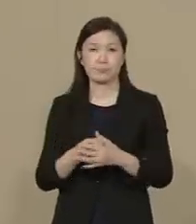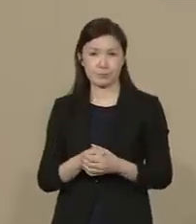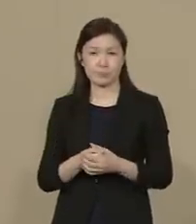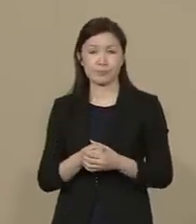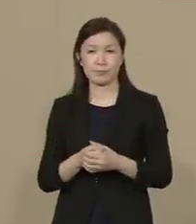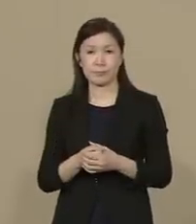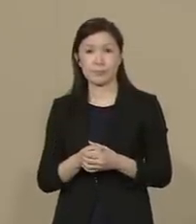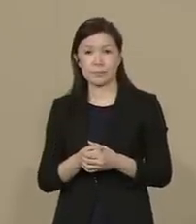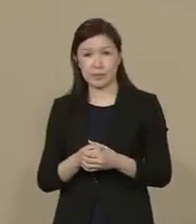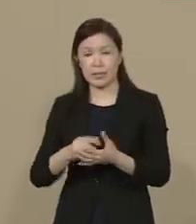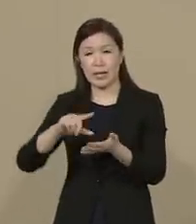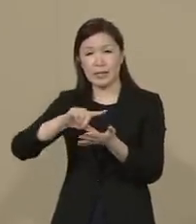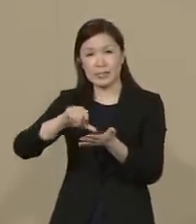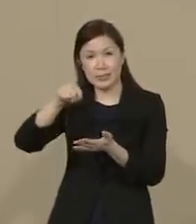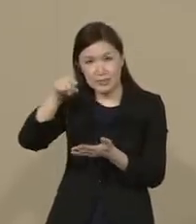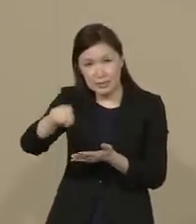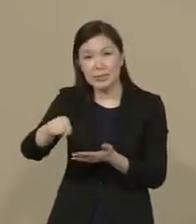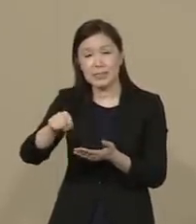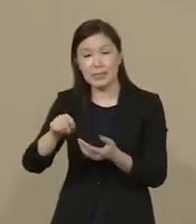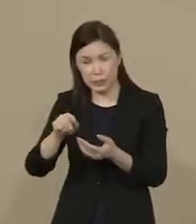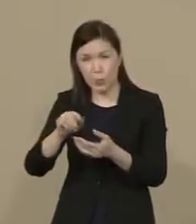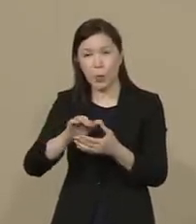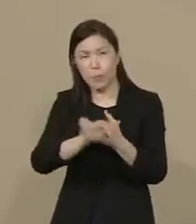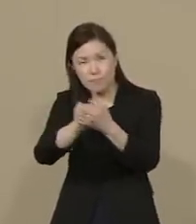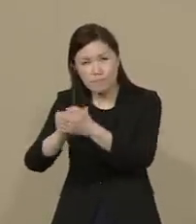地域密着のネットワークを 持つ公明党が